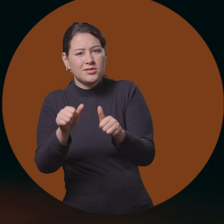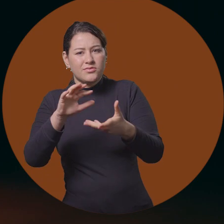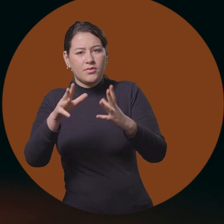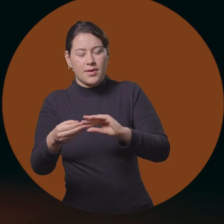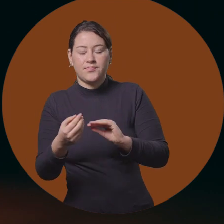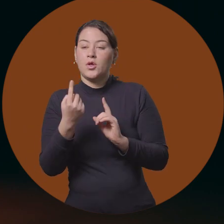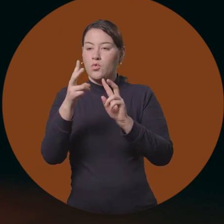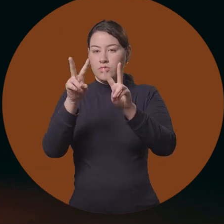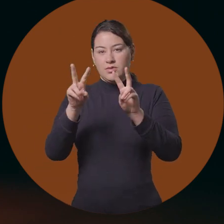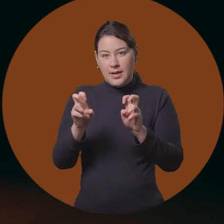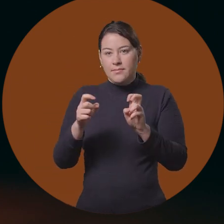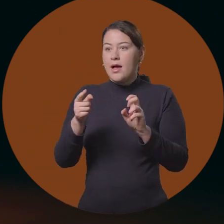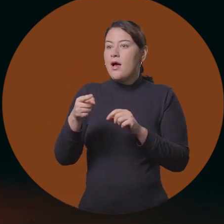Una de las cosas, me exigían mucho.